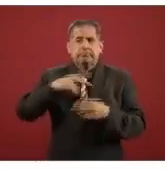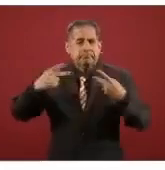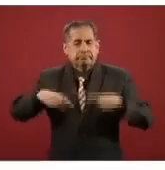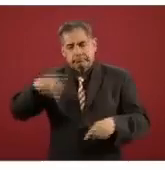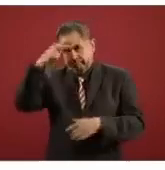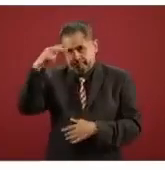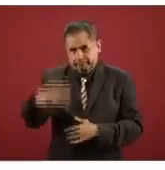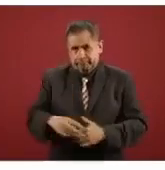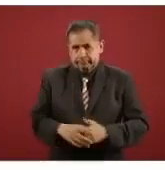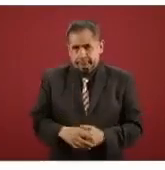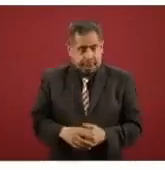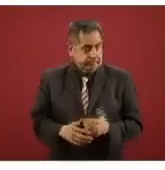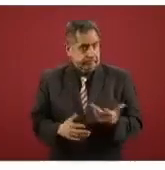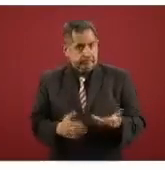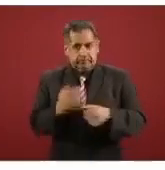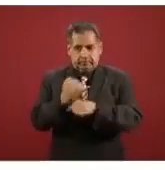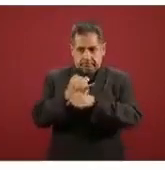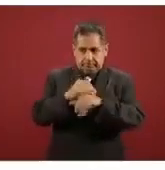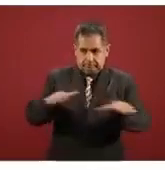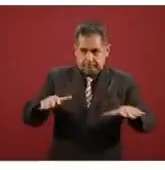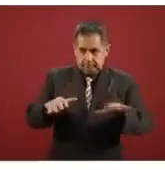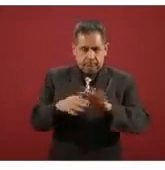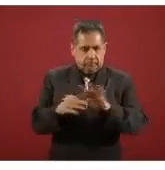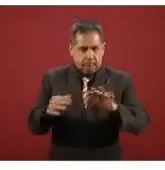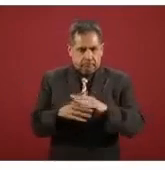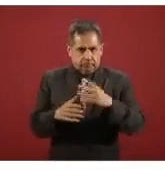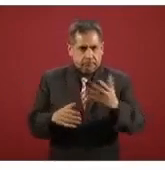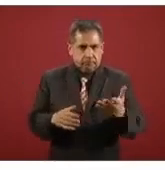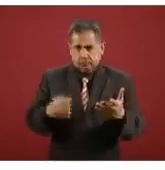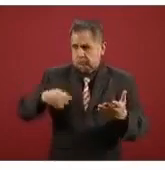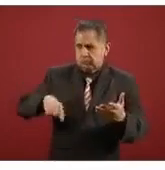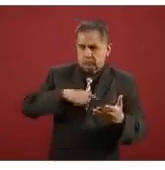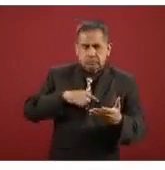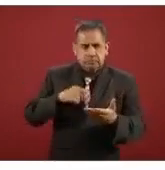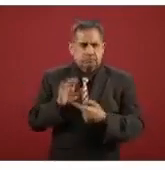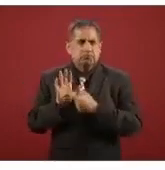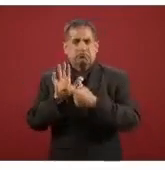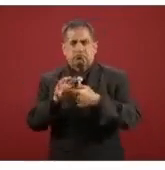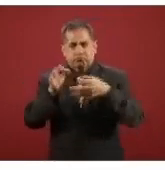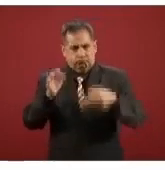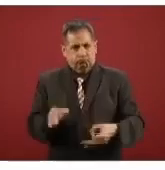Esta es la información que estamos formalmente presentando a ustedes.